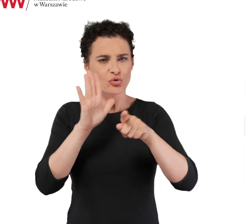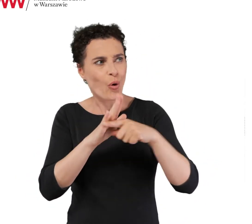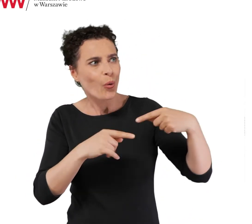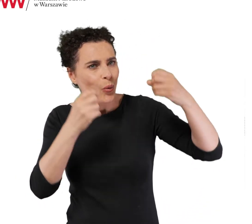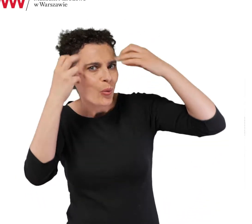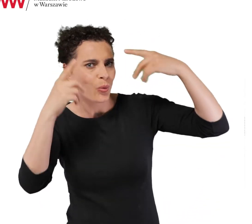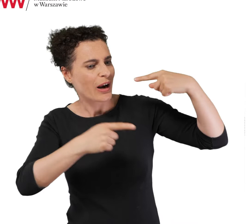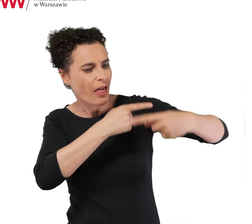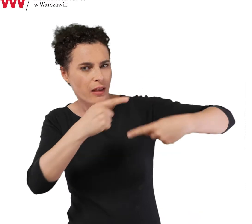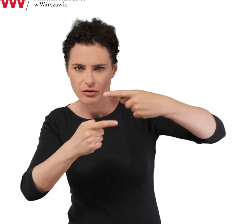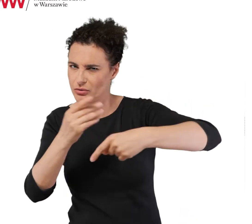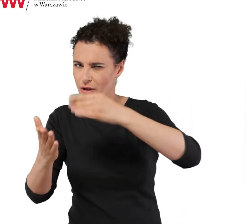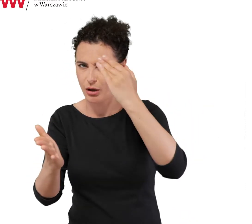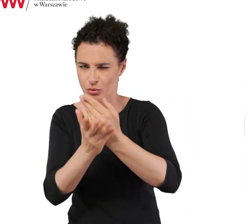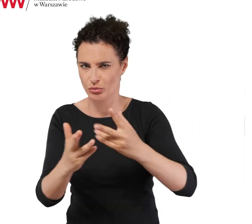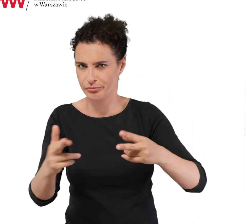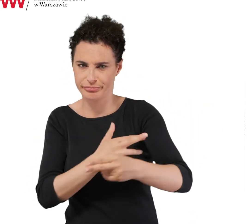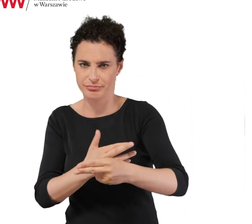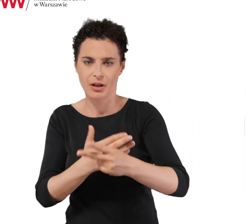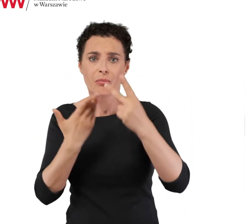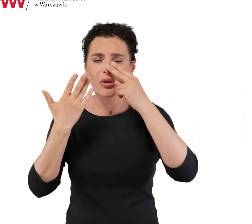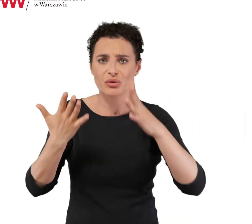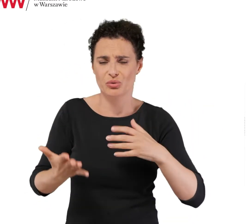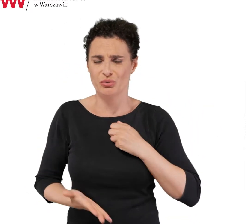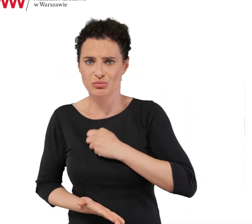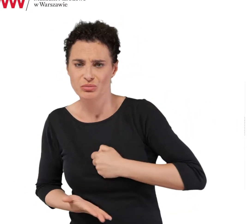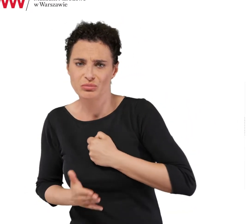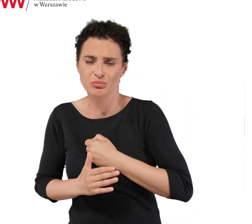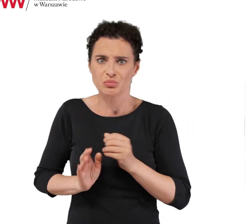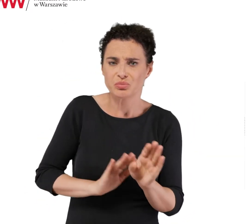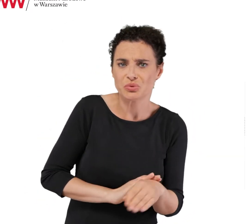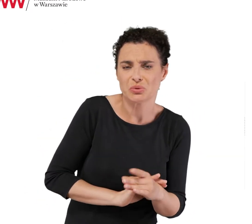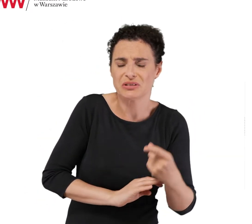Sugerują one doświadczenie pustki i melancholii